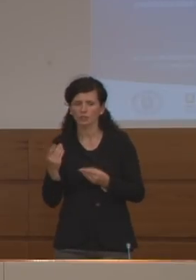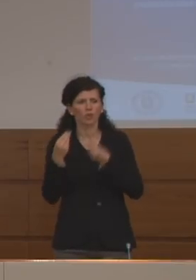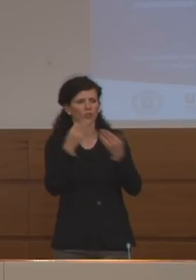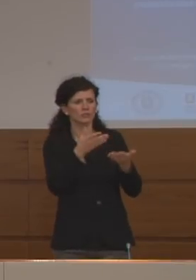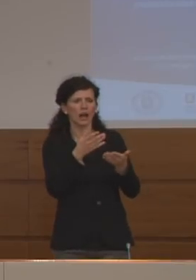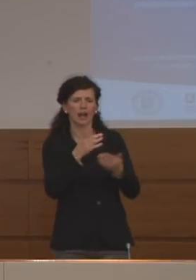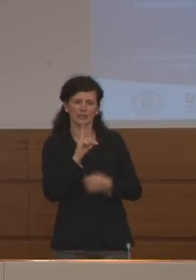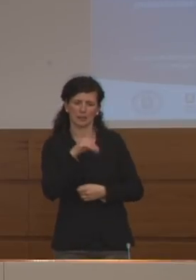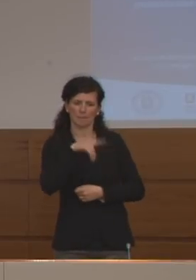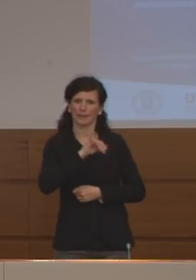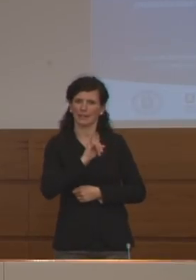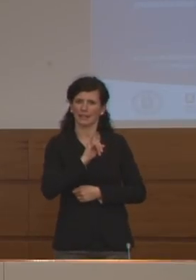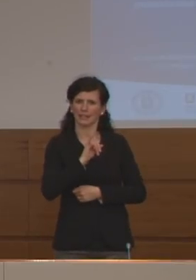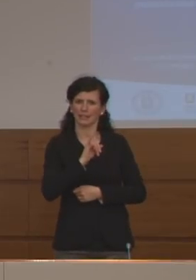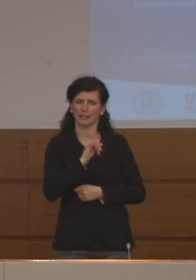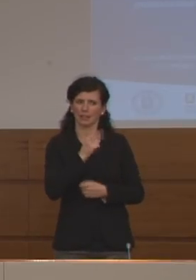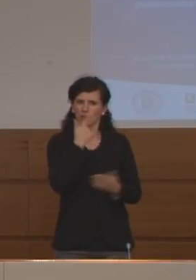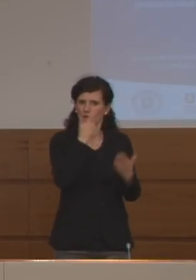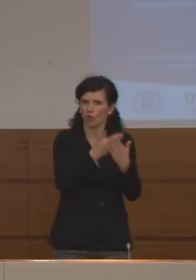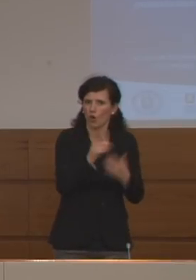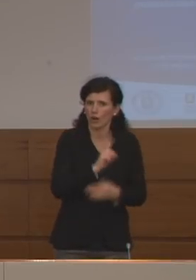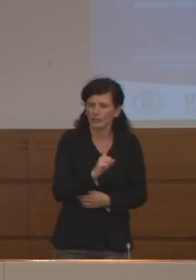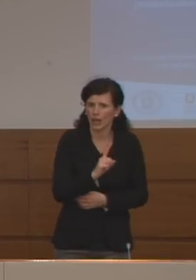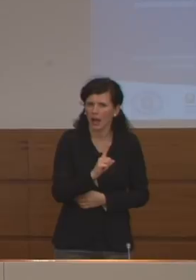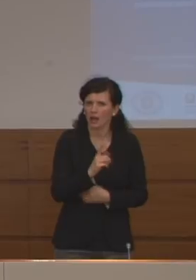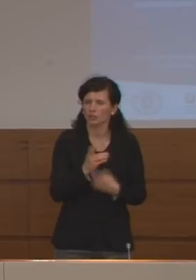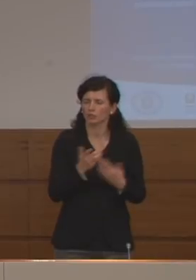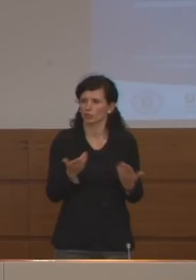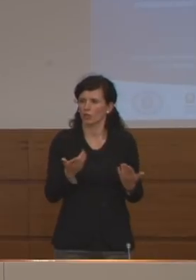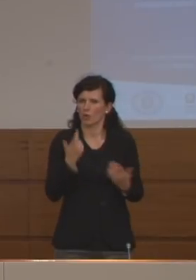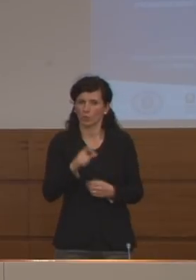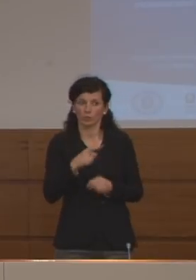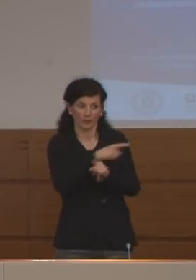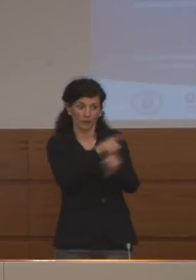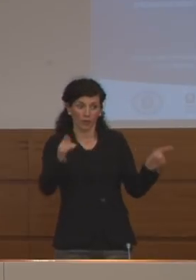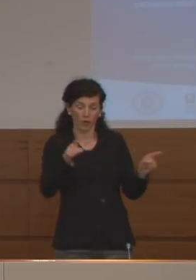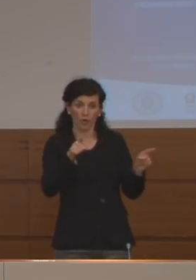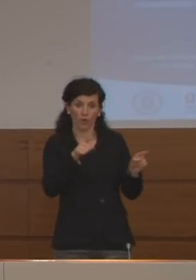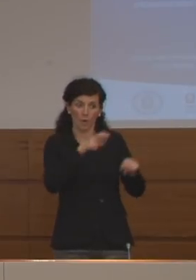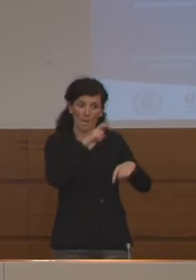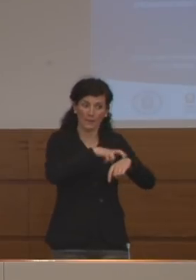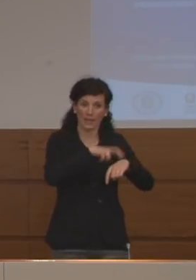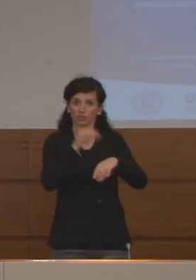Perché del resto loro sono la frontiera da cui ci si aspetta in realtà un intervento